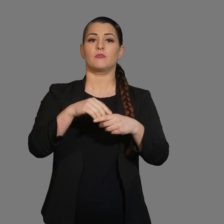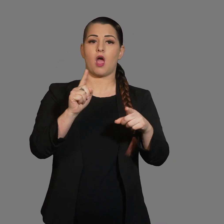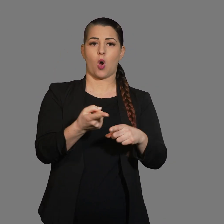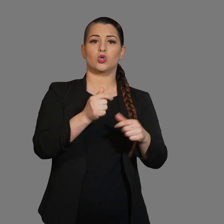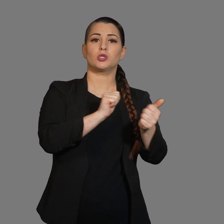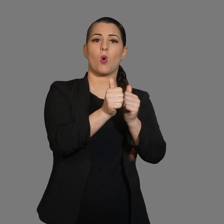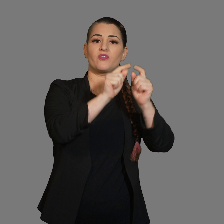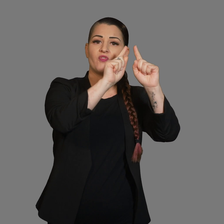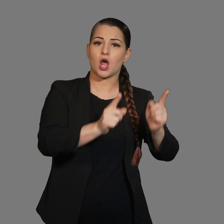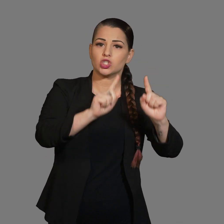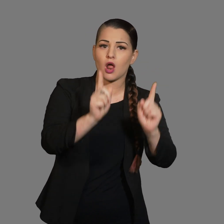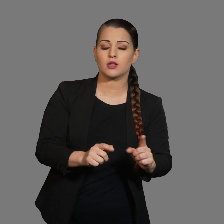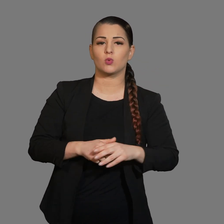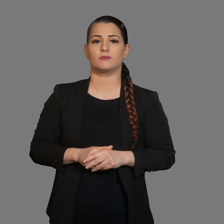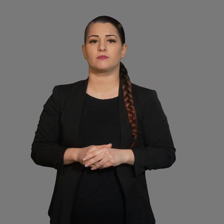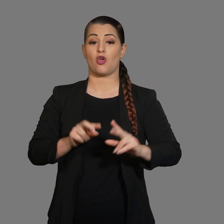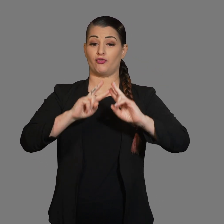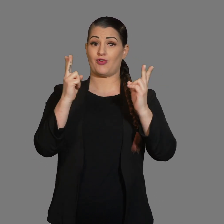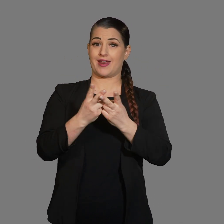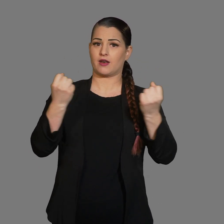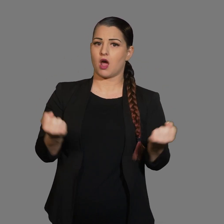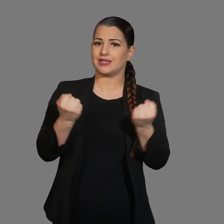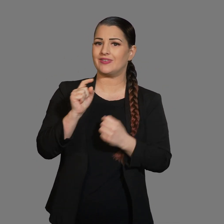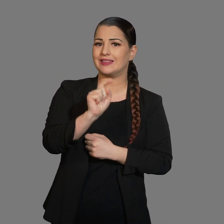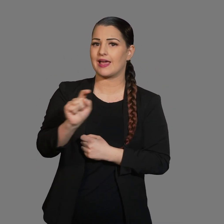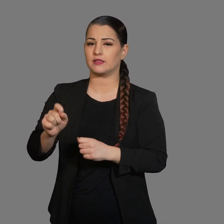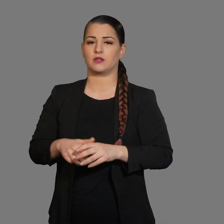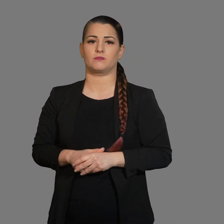Dazu gehören auch Sportveranstaltungen und Vereinsaktivitäten.